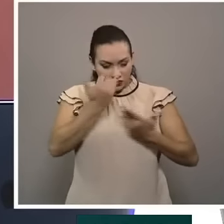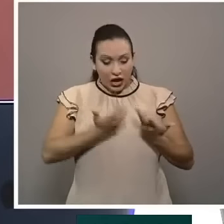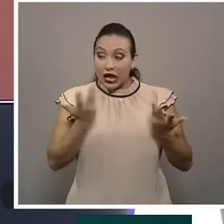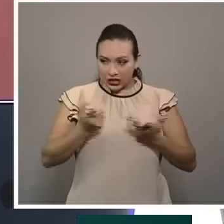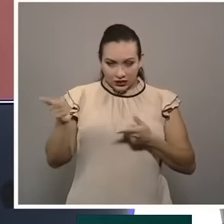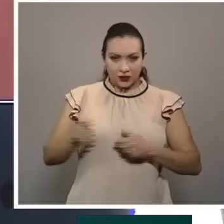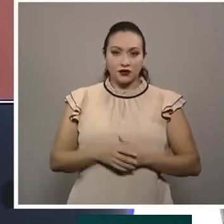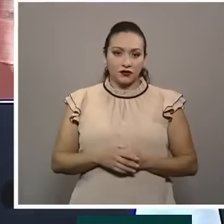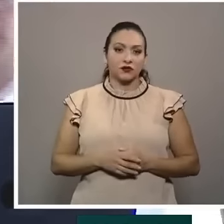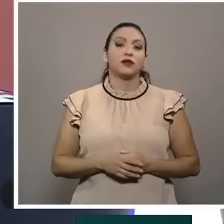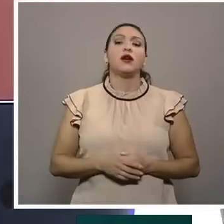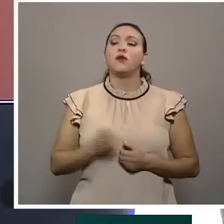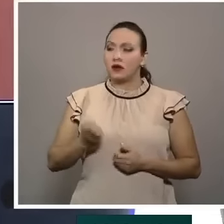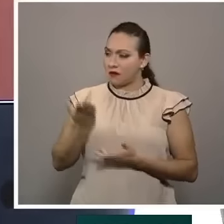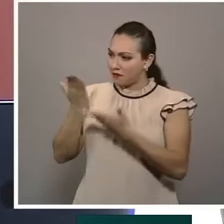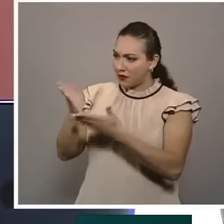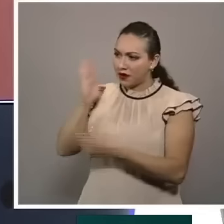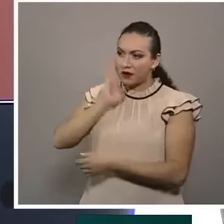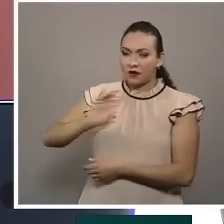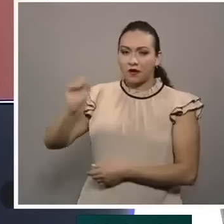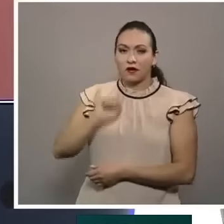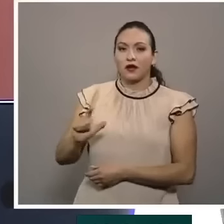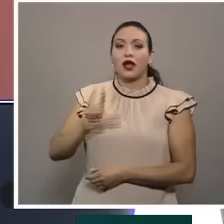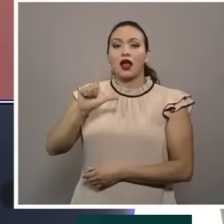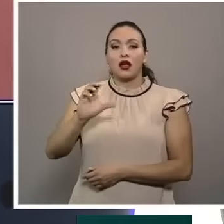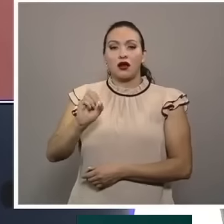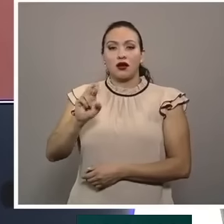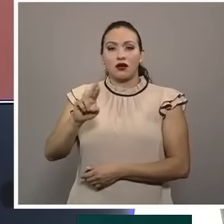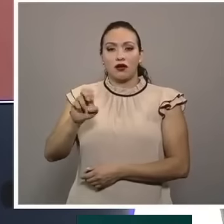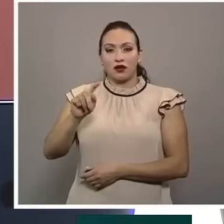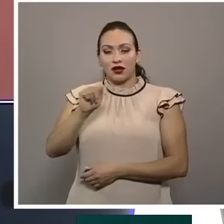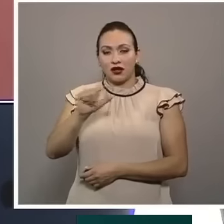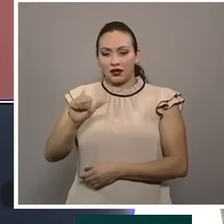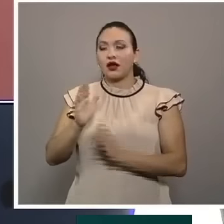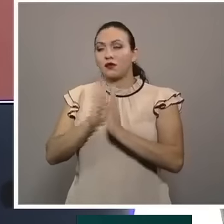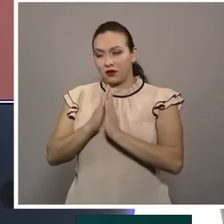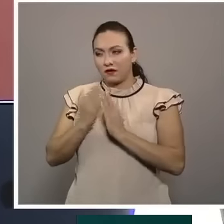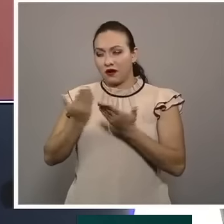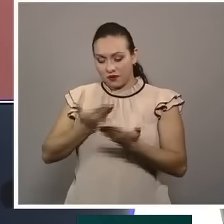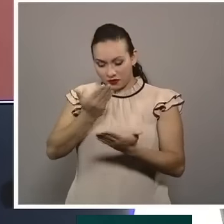le pido a la ministra Loreta Ortiz Alf que nos haga el favor de presentar su estudio y su